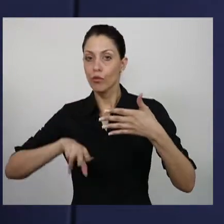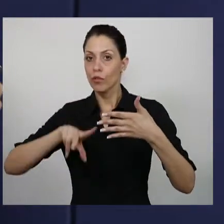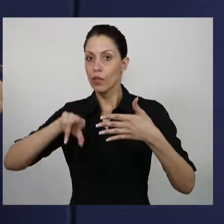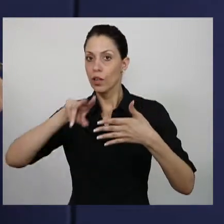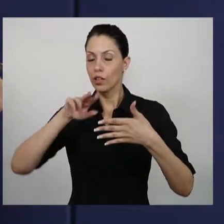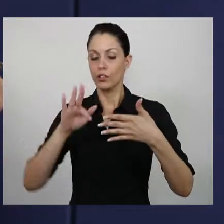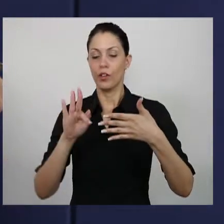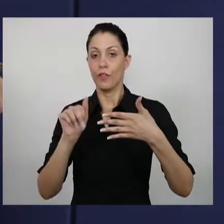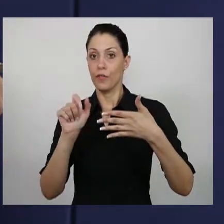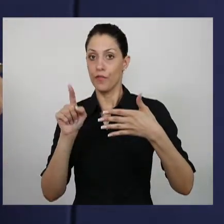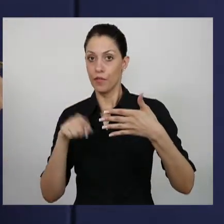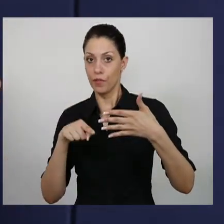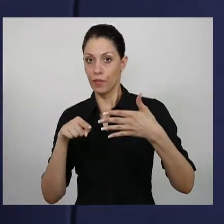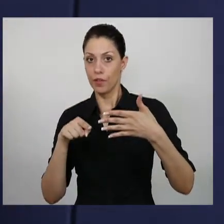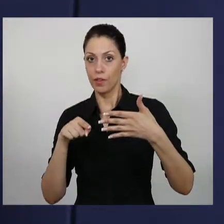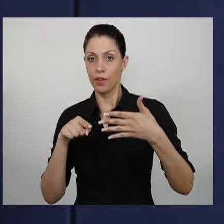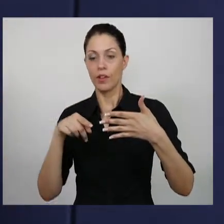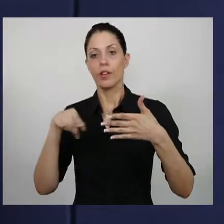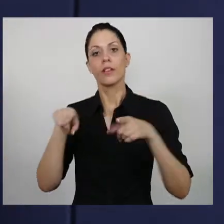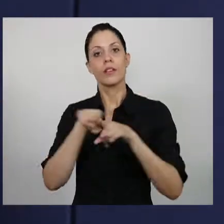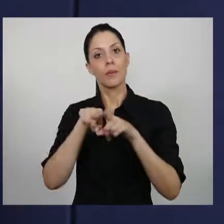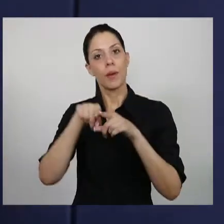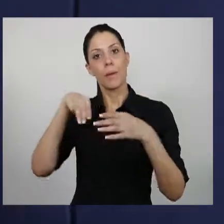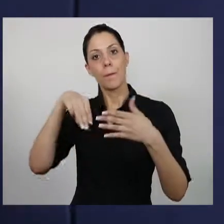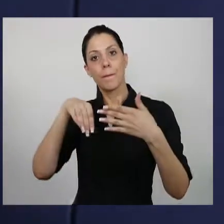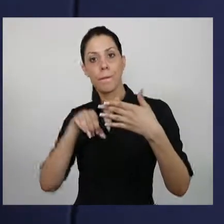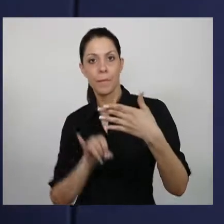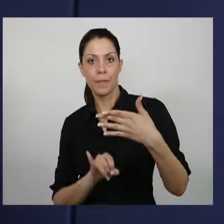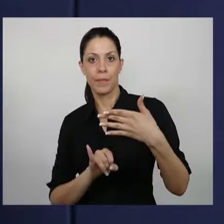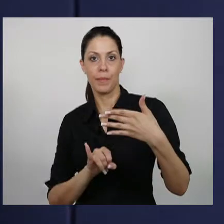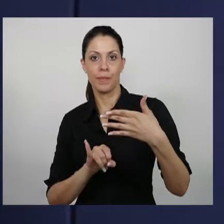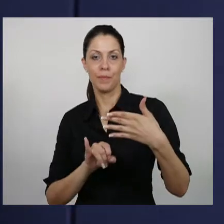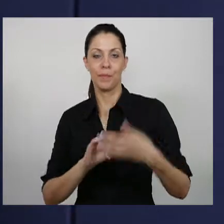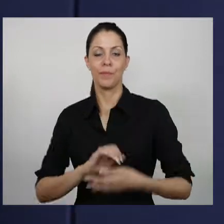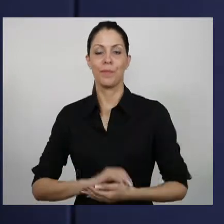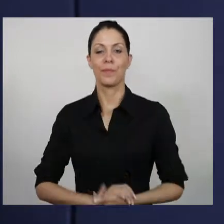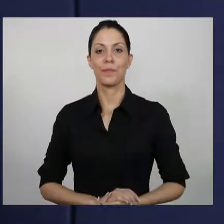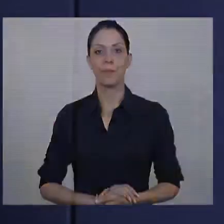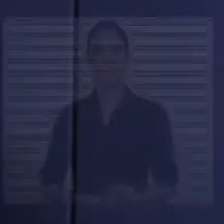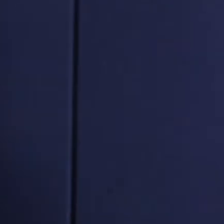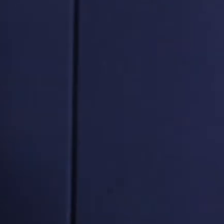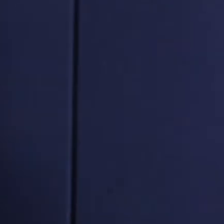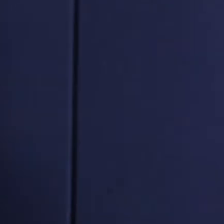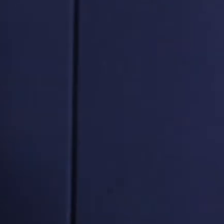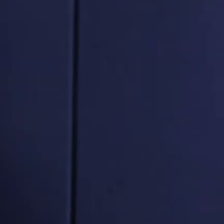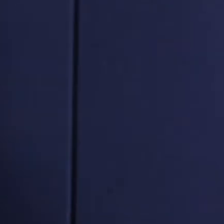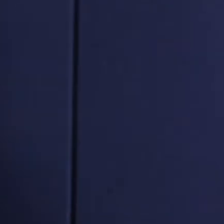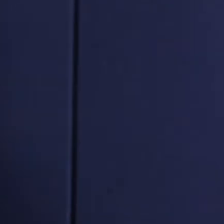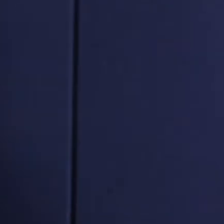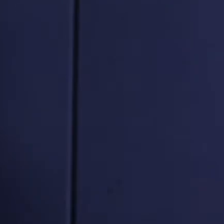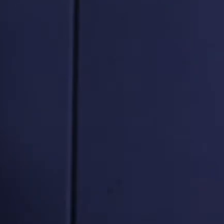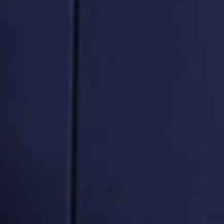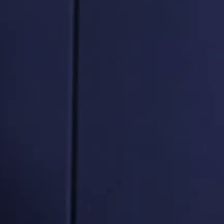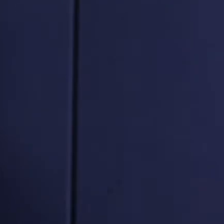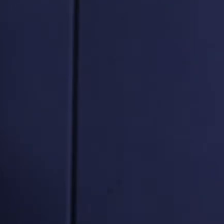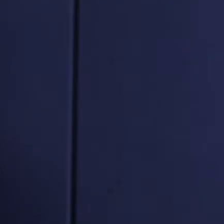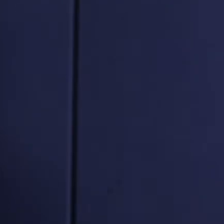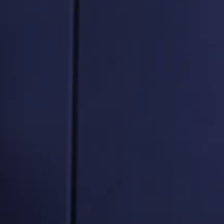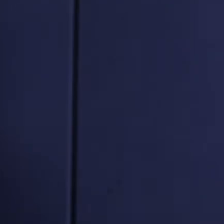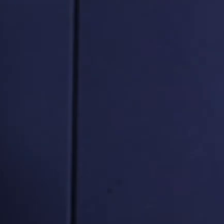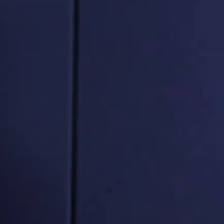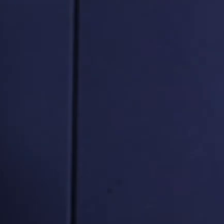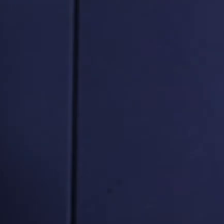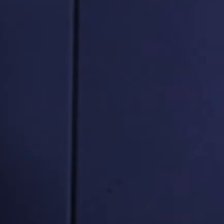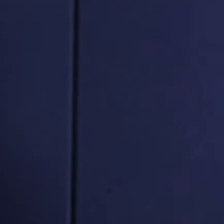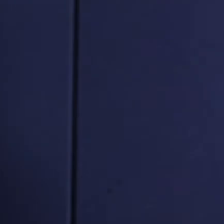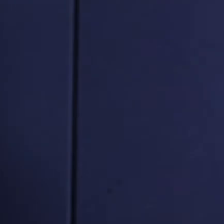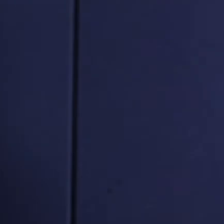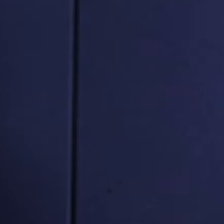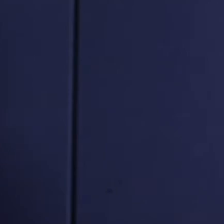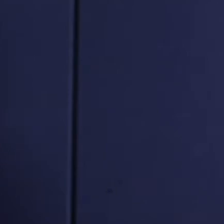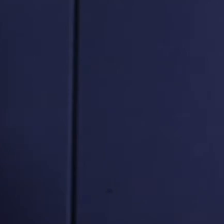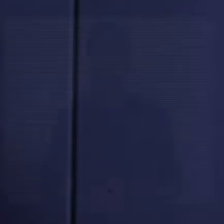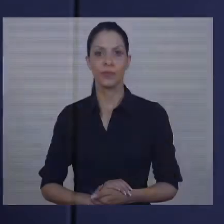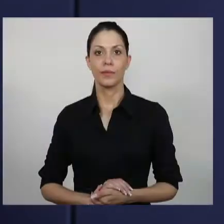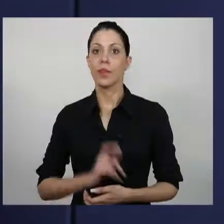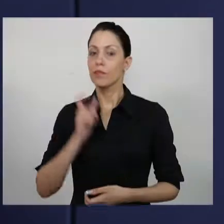a em Fá e a em Mi. (demonstração) Né?